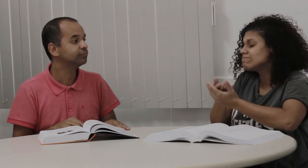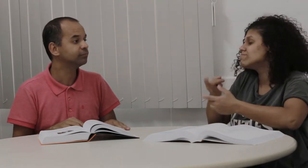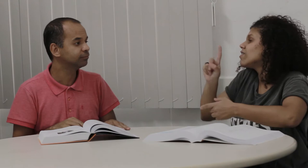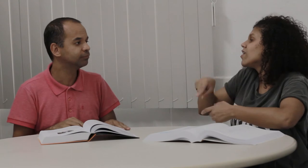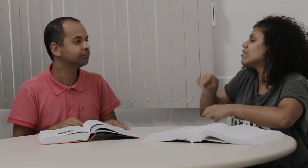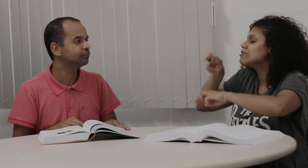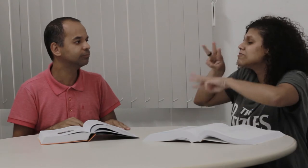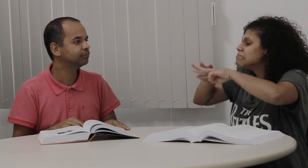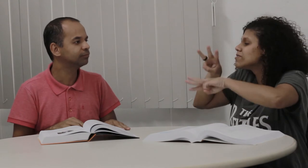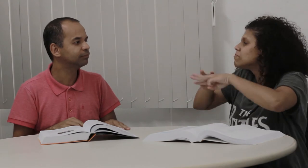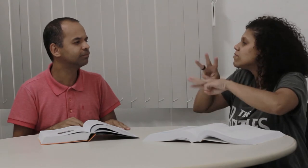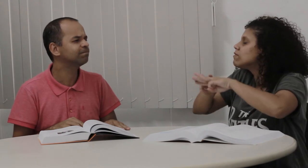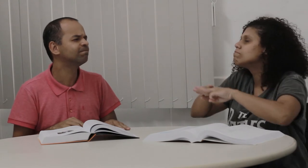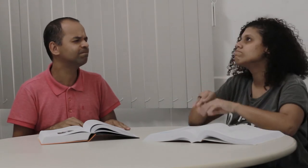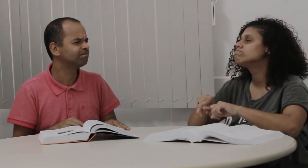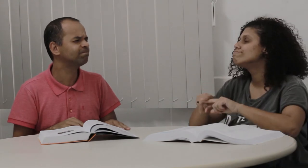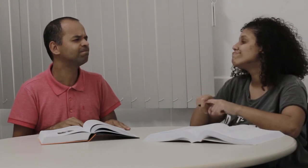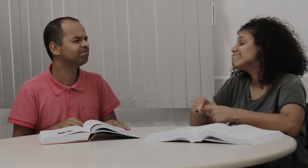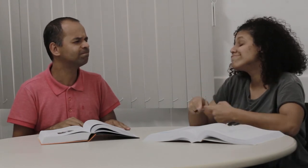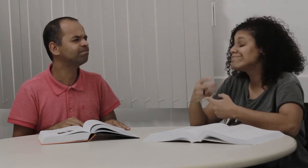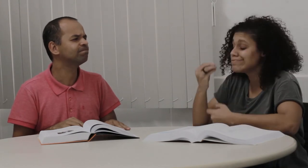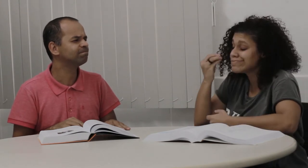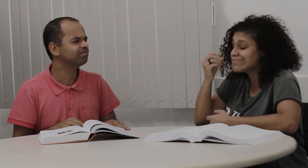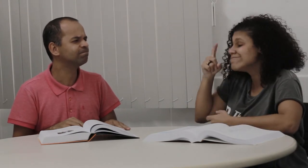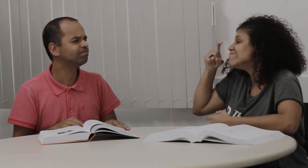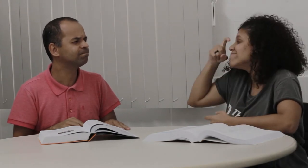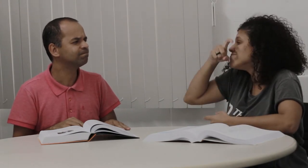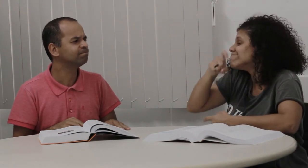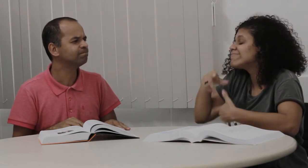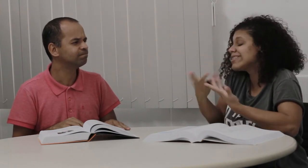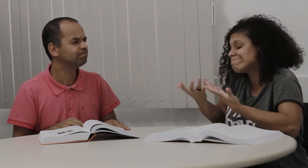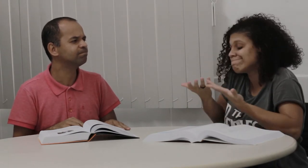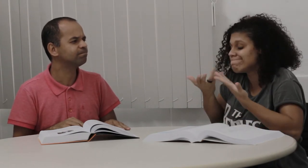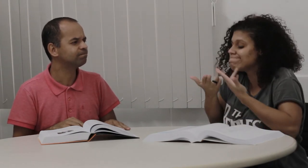Nossa! O que eu estou estudando é matemática.. Tô tentando entender mas tá difícil!